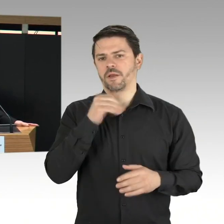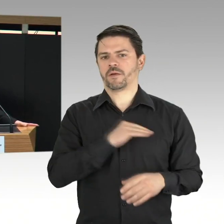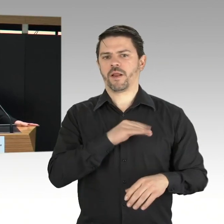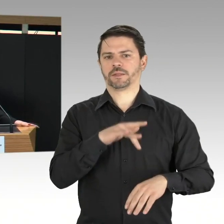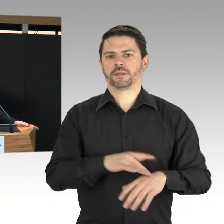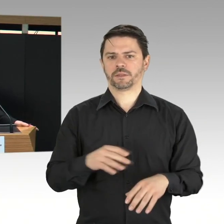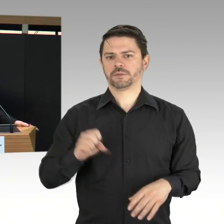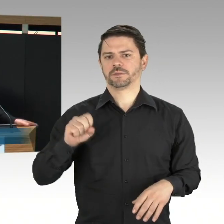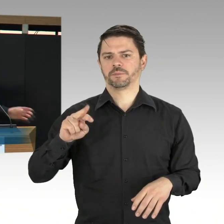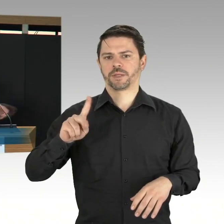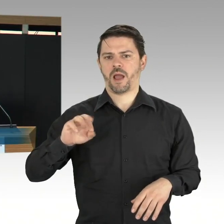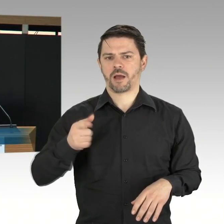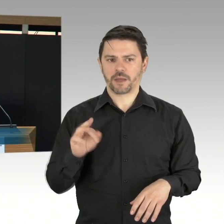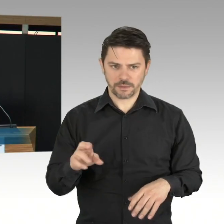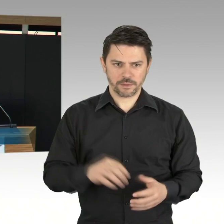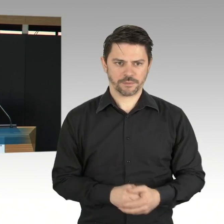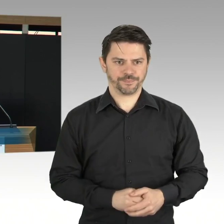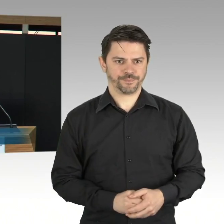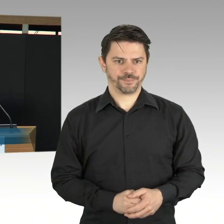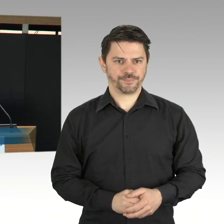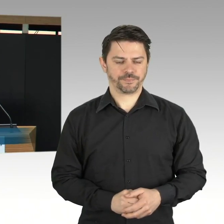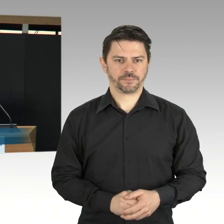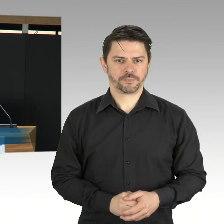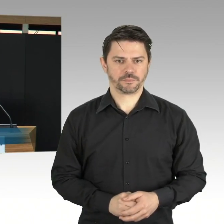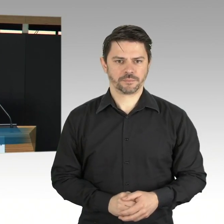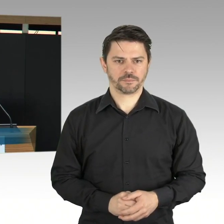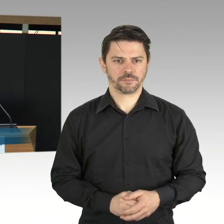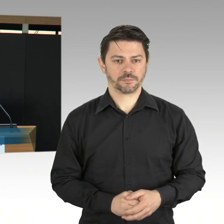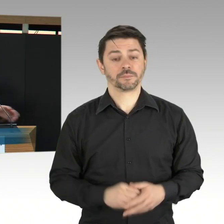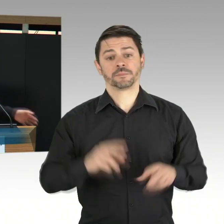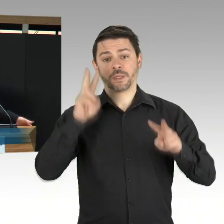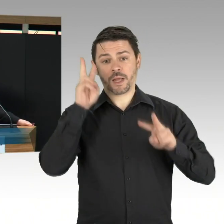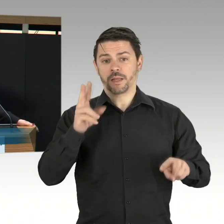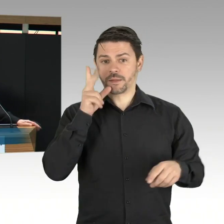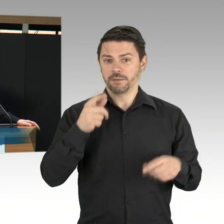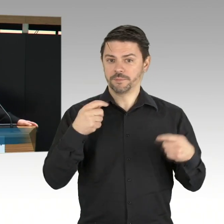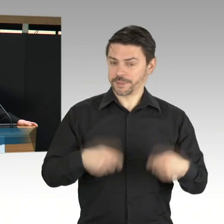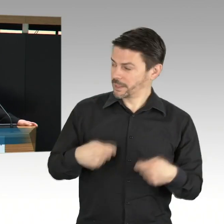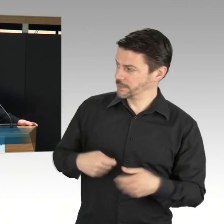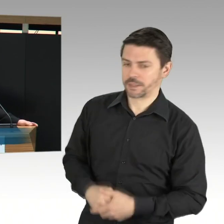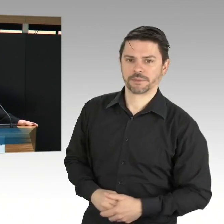liebe Berlinerinnen, liebe Berliner, heute ist ein bedeutender Tag für Berlin,